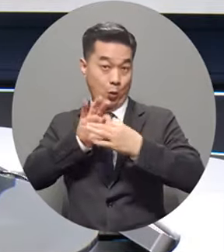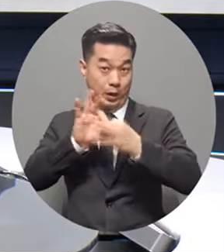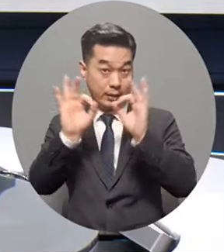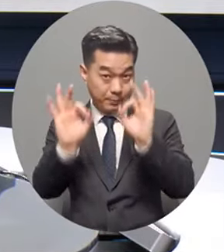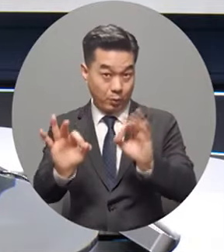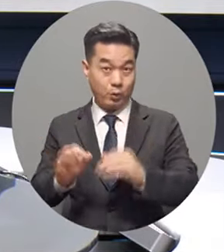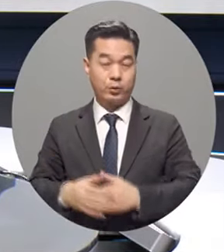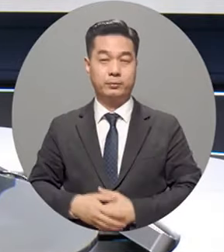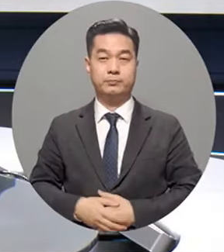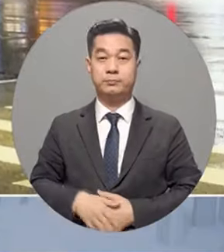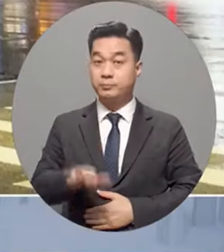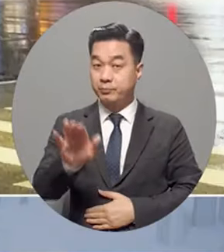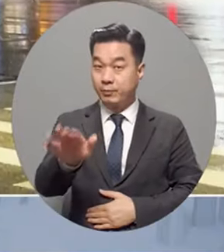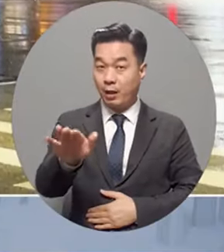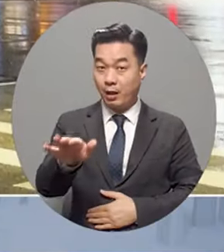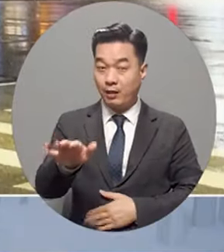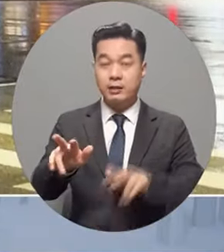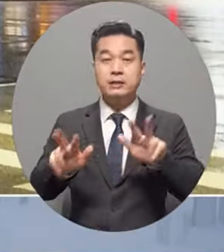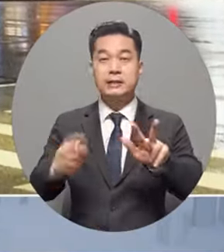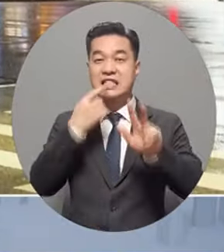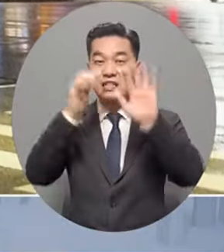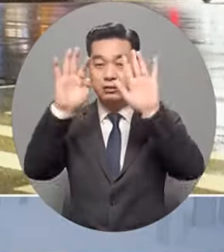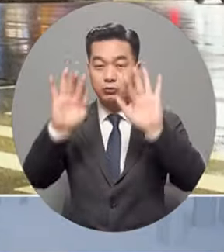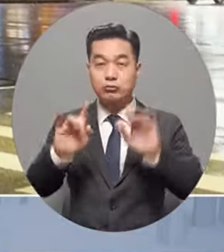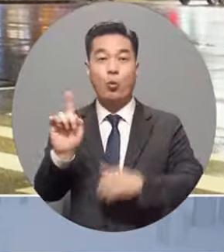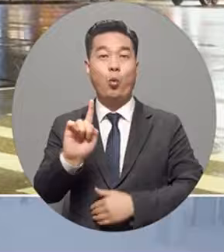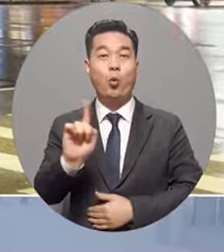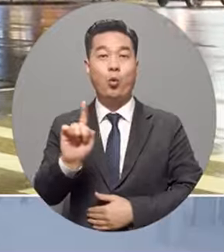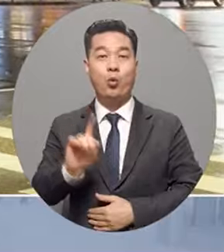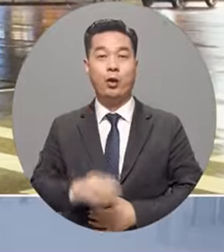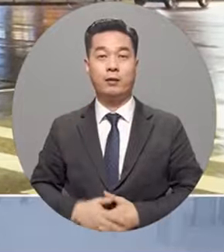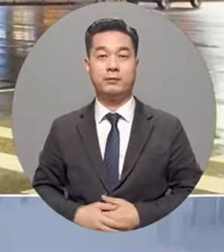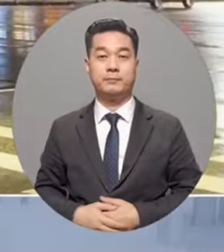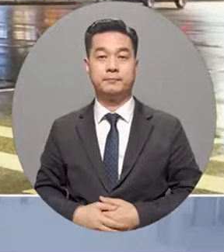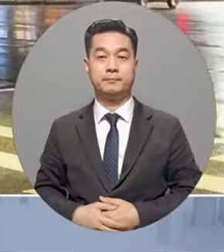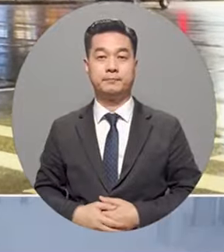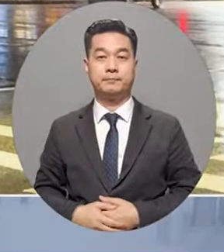기상센터 연결해서 자세한 상황 알아보겠습니다. 최아리 캐스터, 지금 눈 상황 어떻습니까?